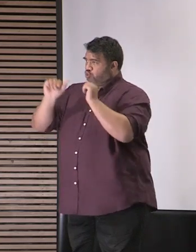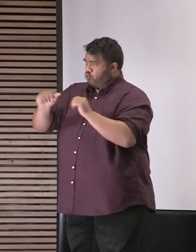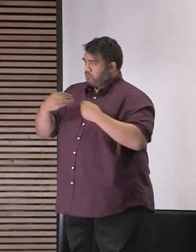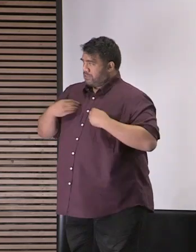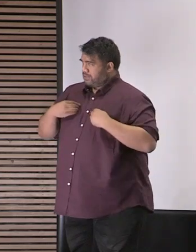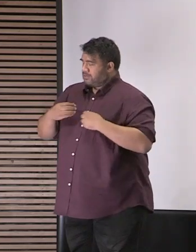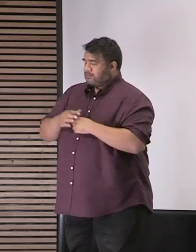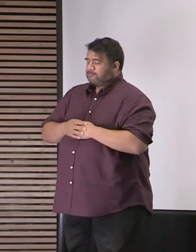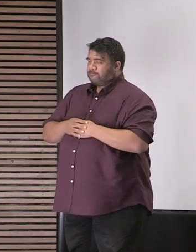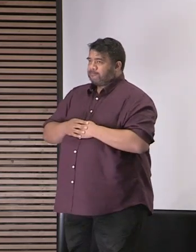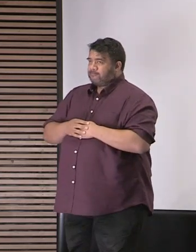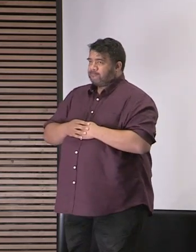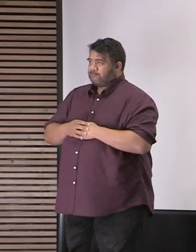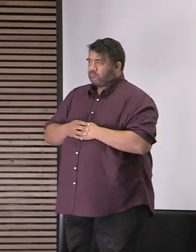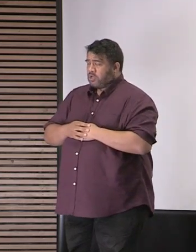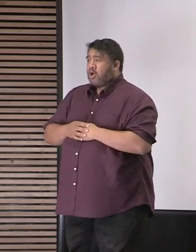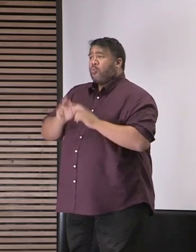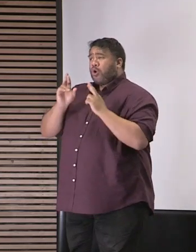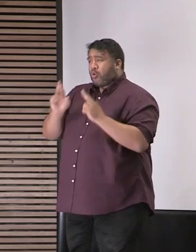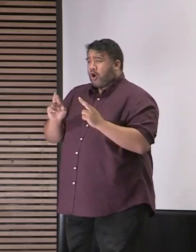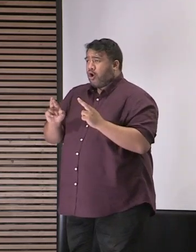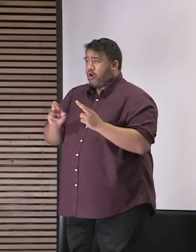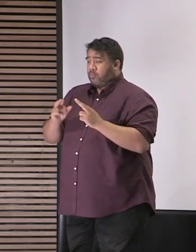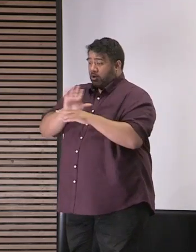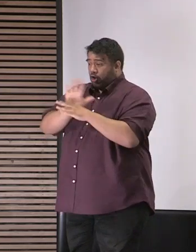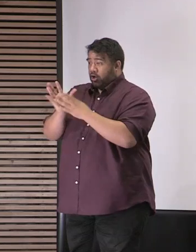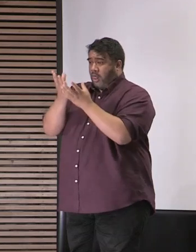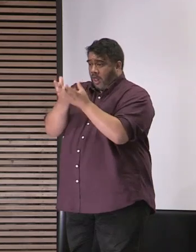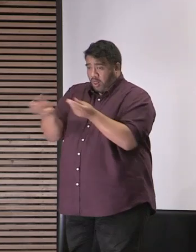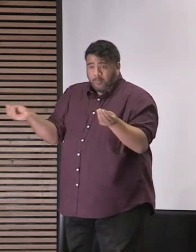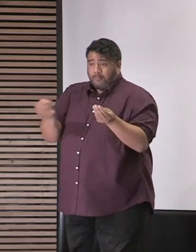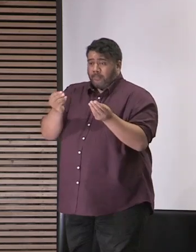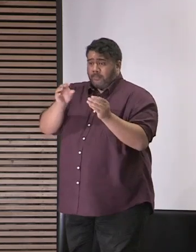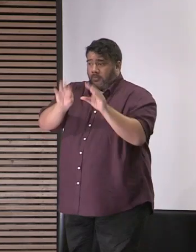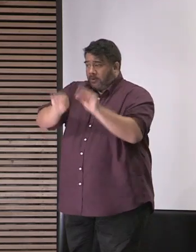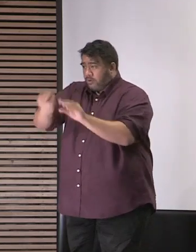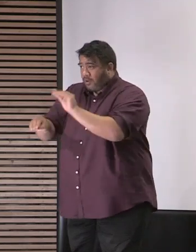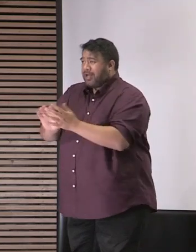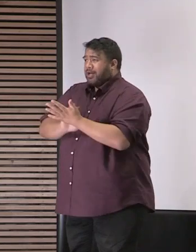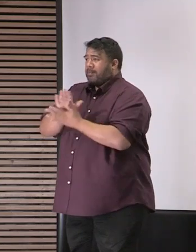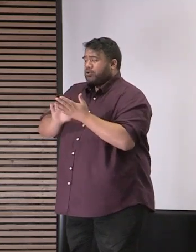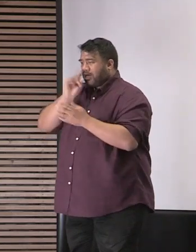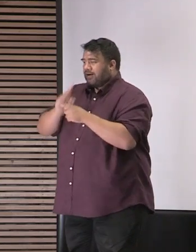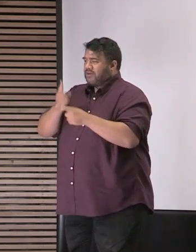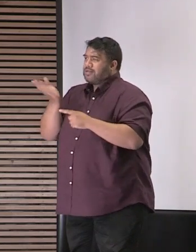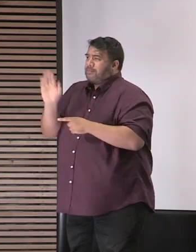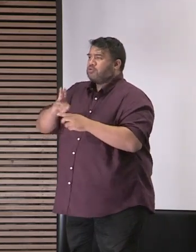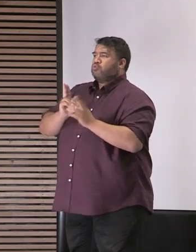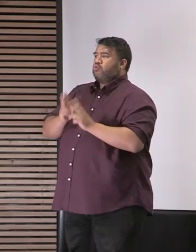funcionará su negocio en